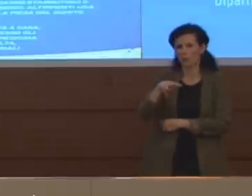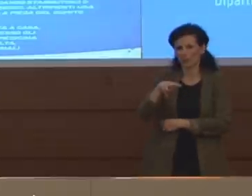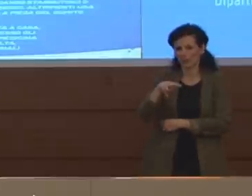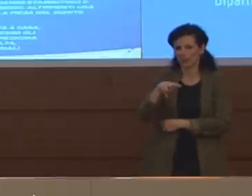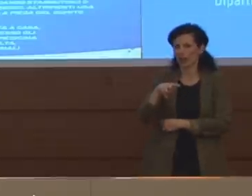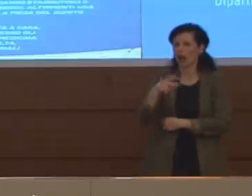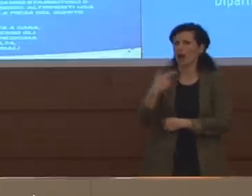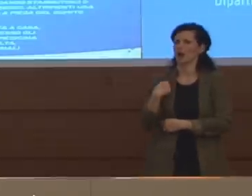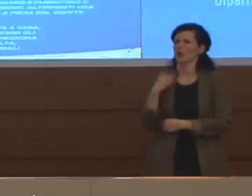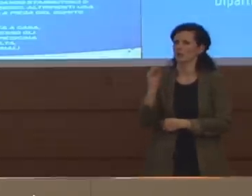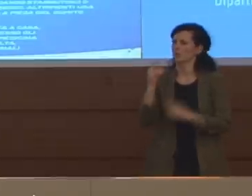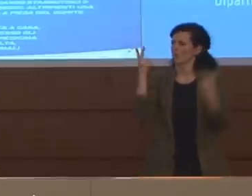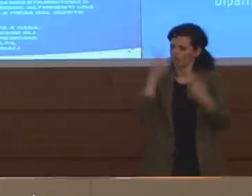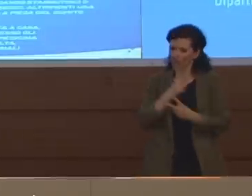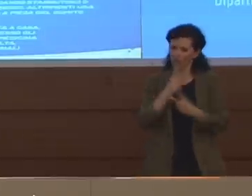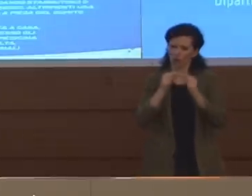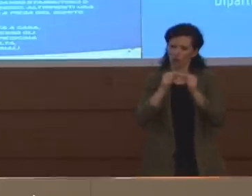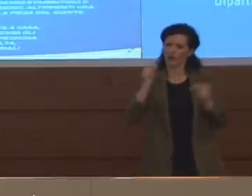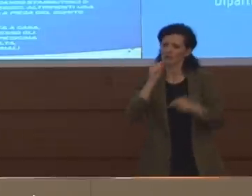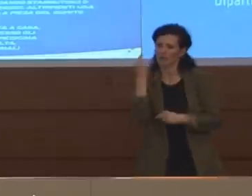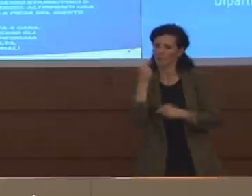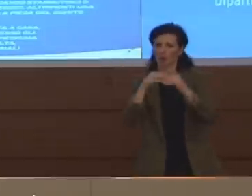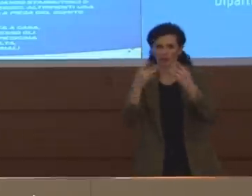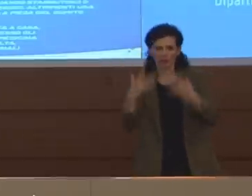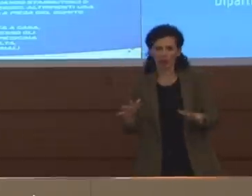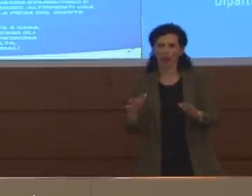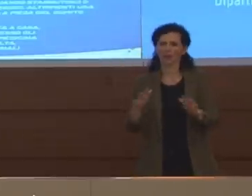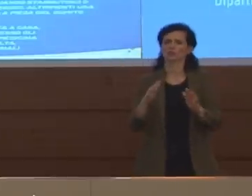sono stati molti i tamponi, c'è il più basso tasso rispetto al tampone, circa 5,3%,